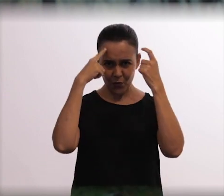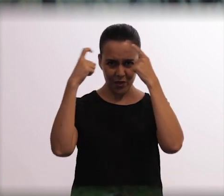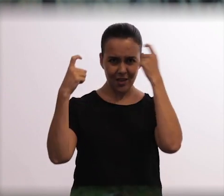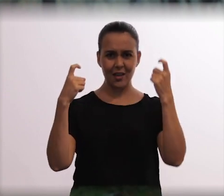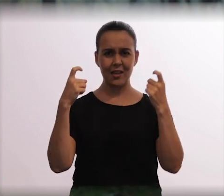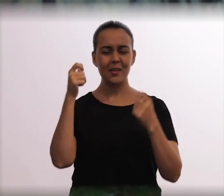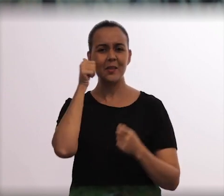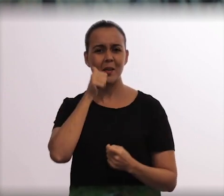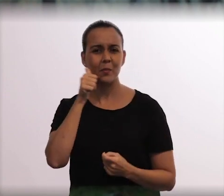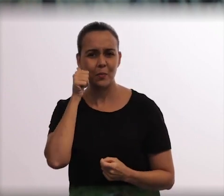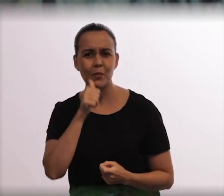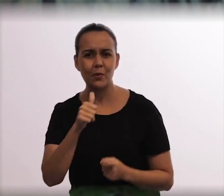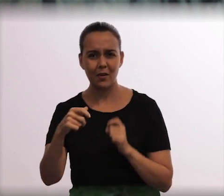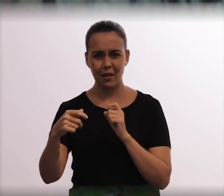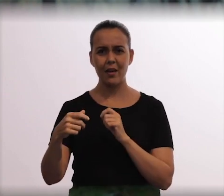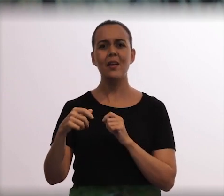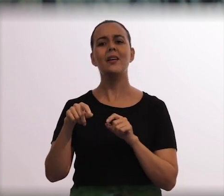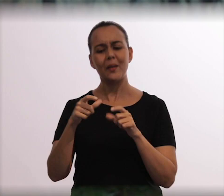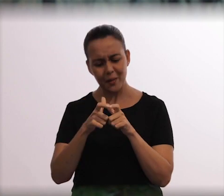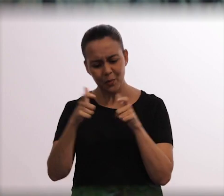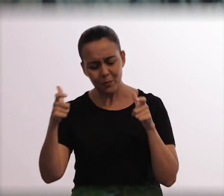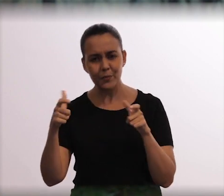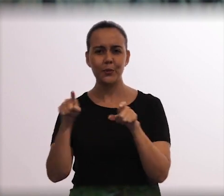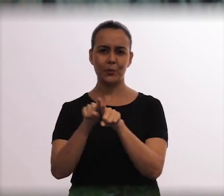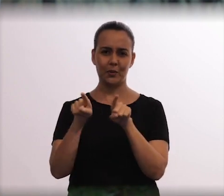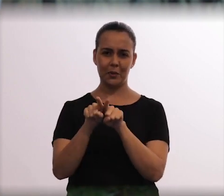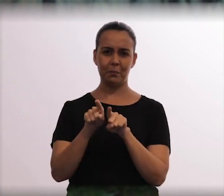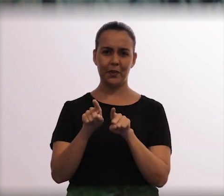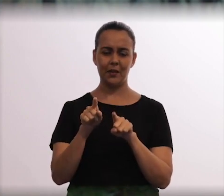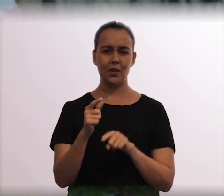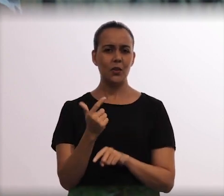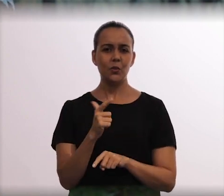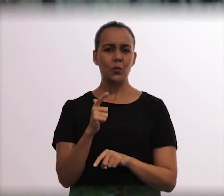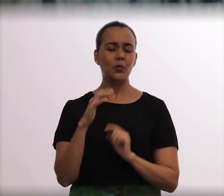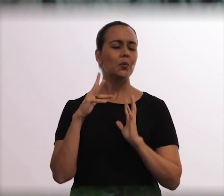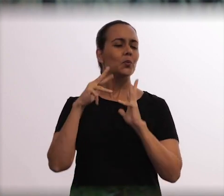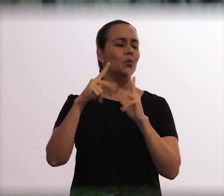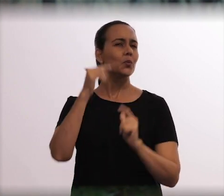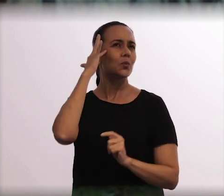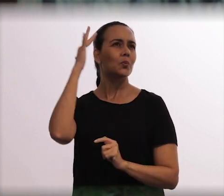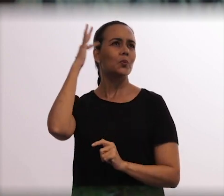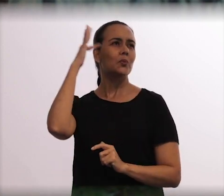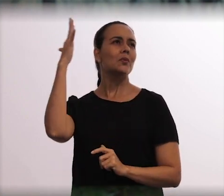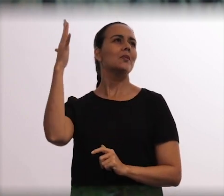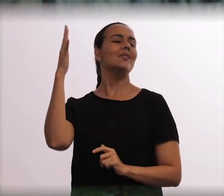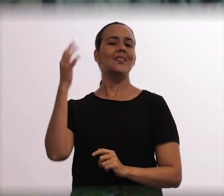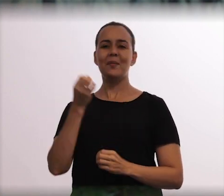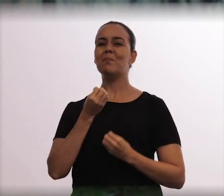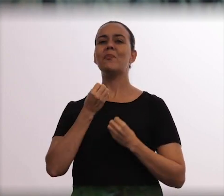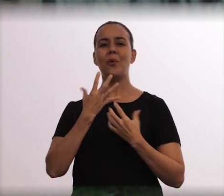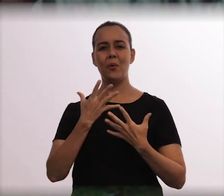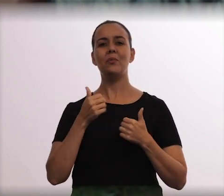Então, eu acho que a gente também tem que escapar das armadilhas. Beleza, a gente tem o nosso orgulho de ser da quebrada,